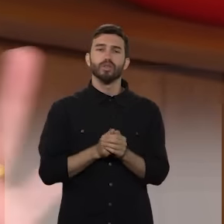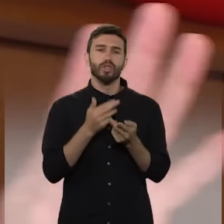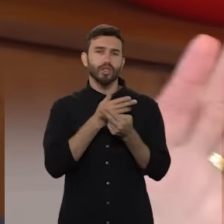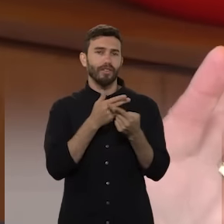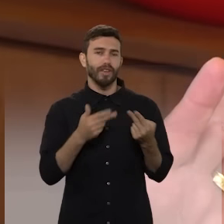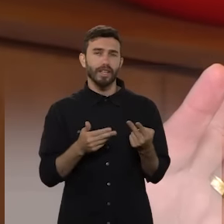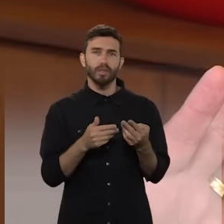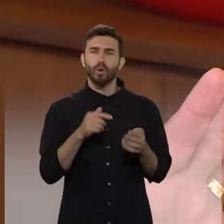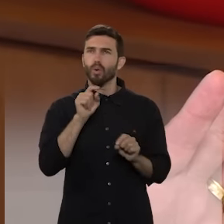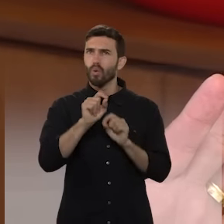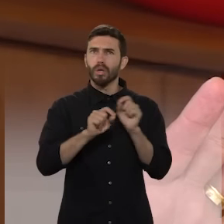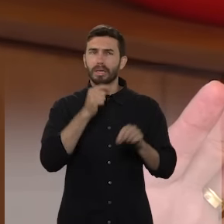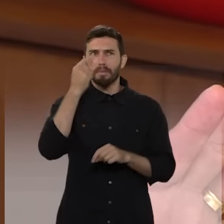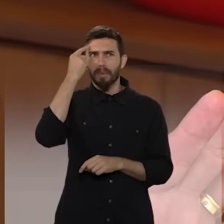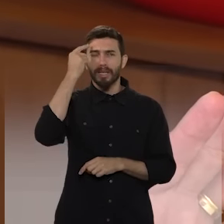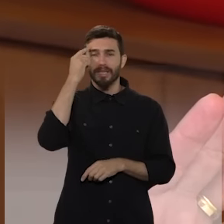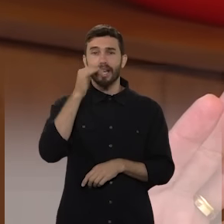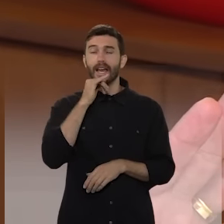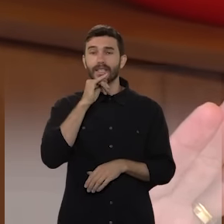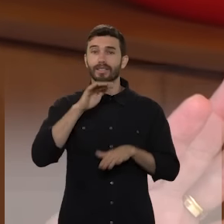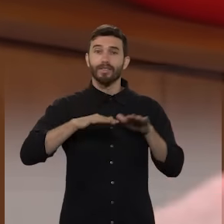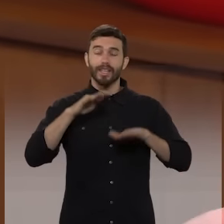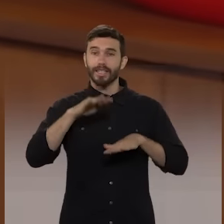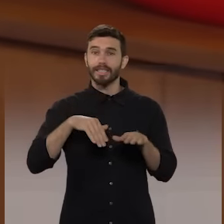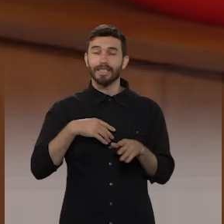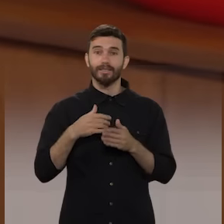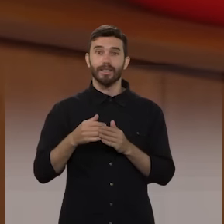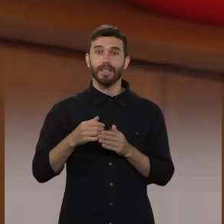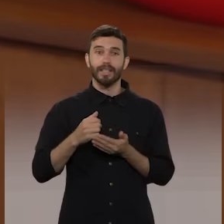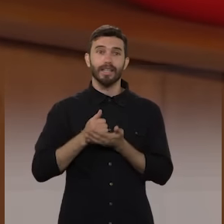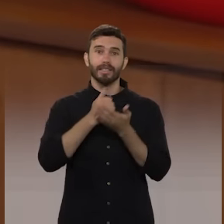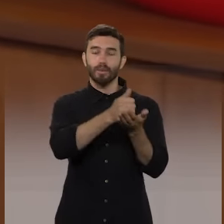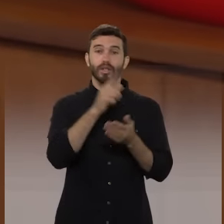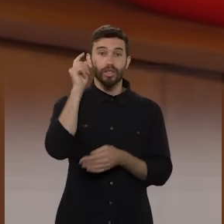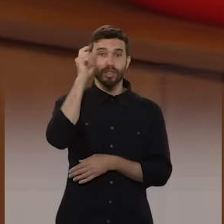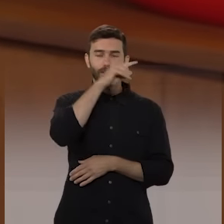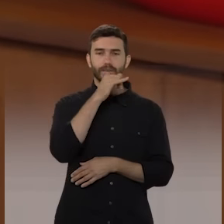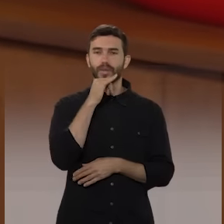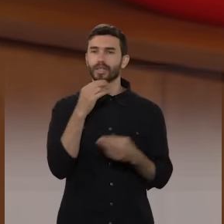o que imaginar... alguns transportes bem difíceis de fazer por rodovia, nós reconhecemos que temos